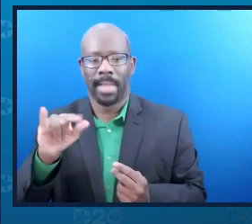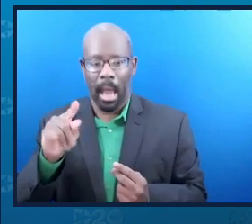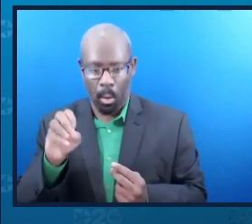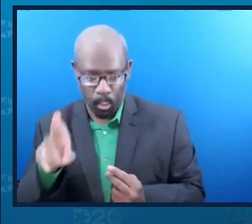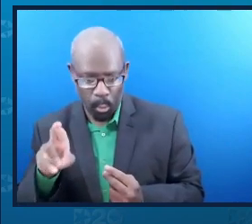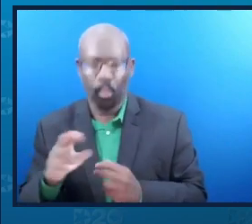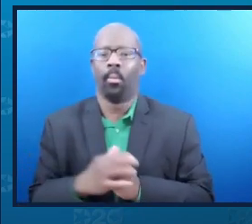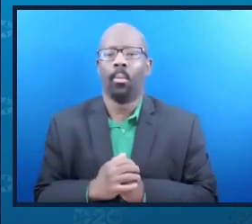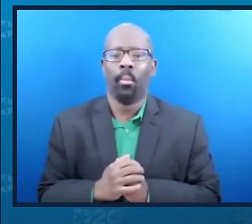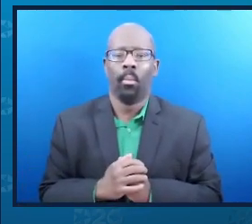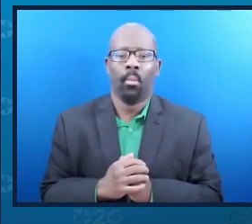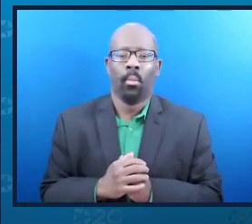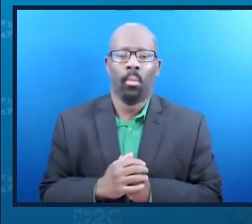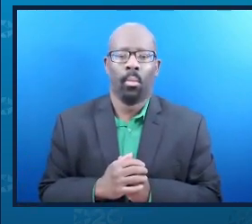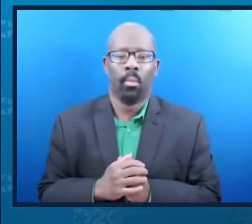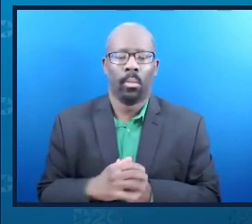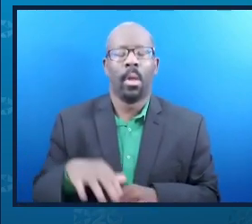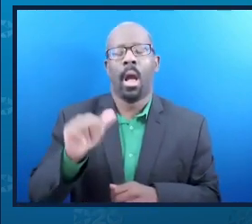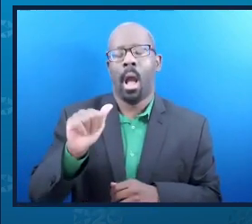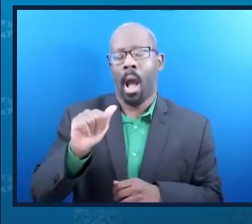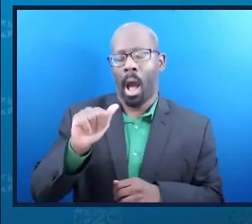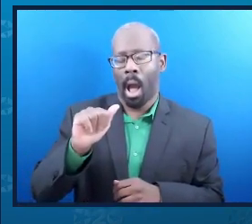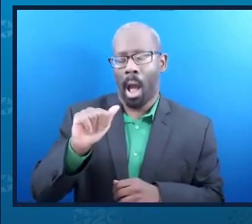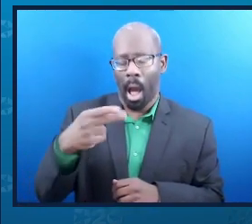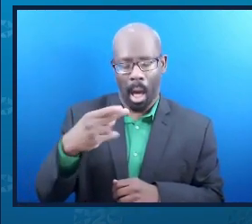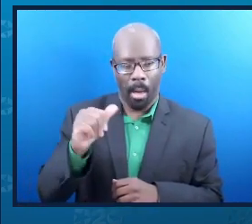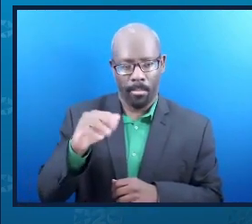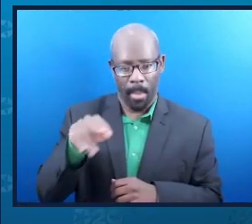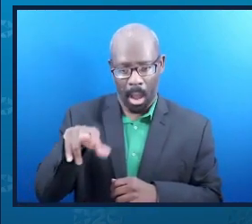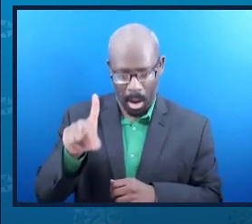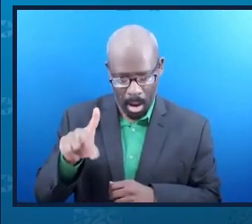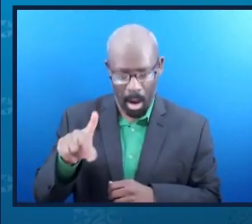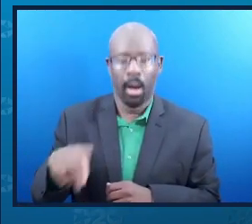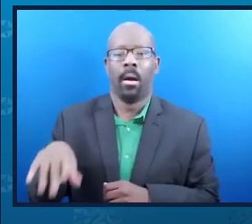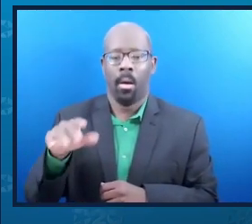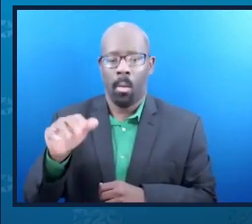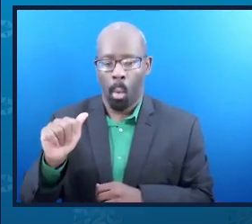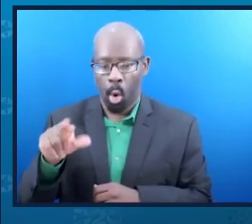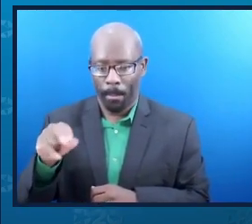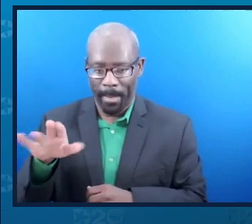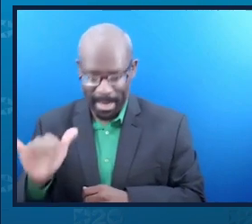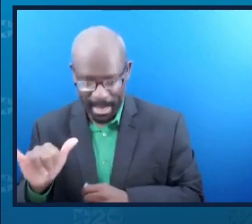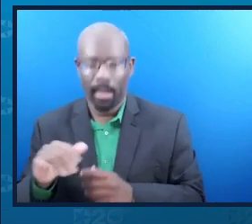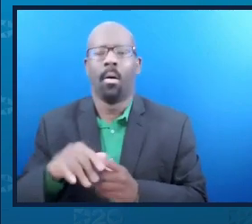BLACK LIVES LATER. VOTE FOR HONEST ELECTIONS SO WE,